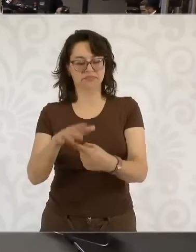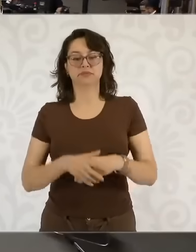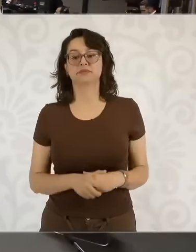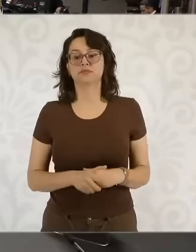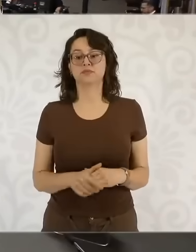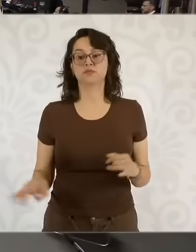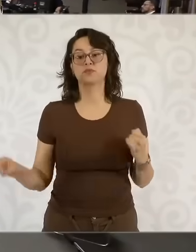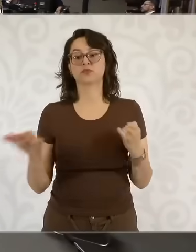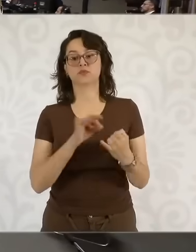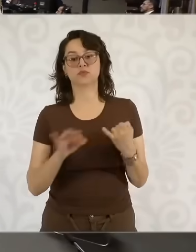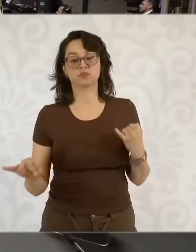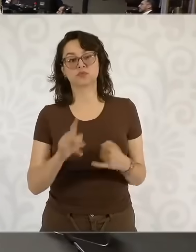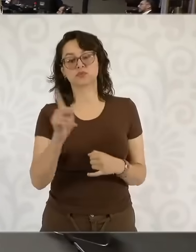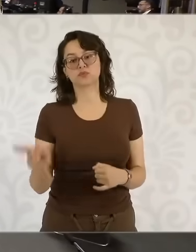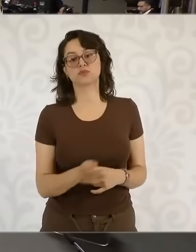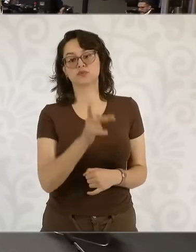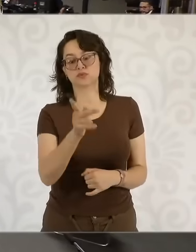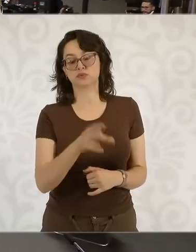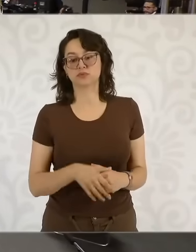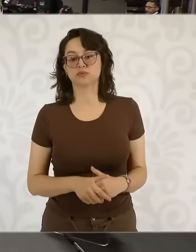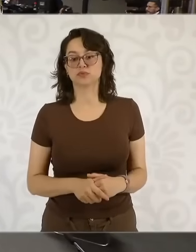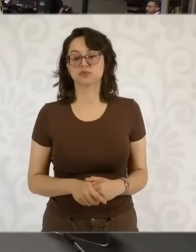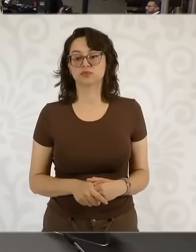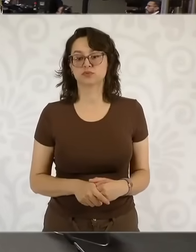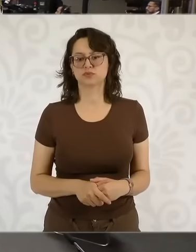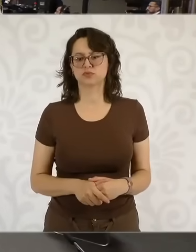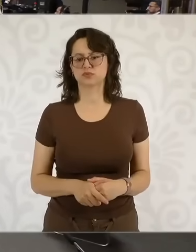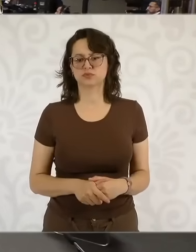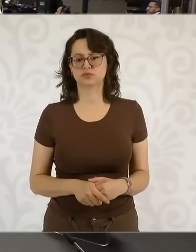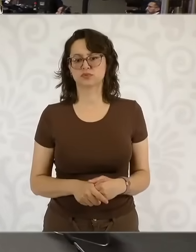no ve ningún riesgo en la cancelación de la posible reunión entre usted y el presidente